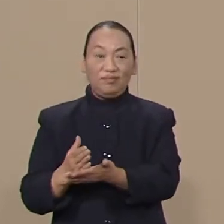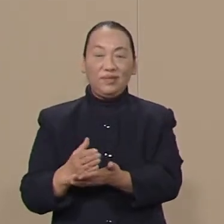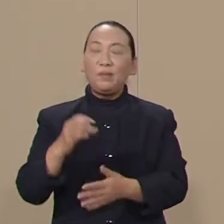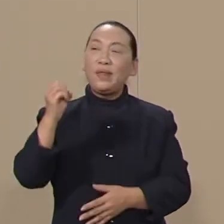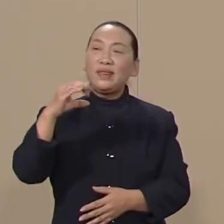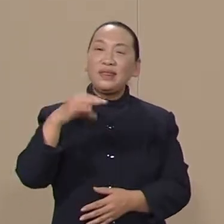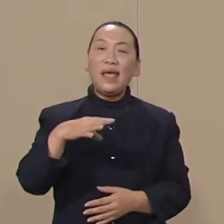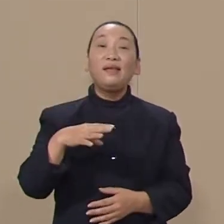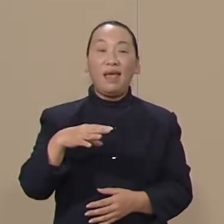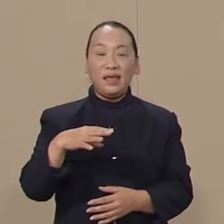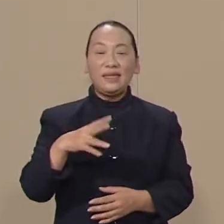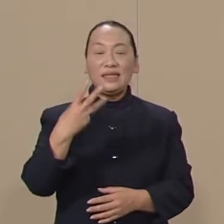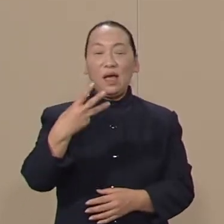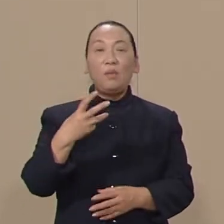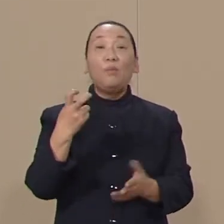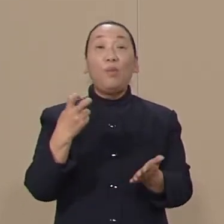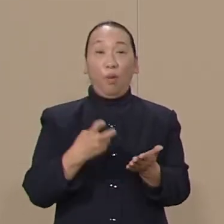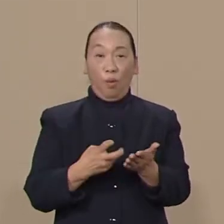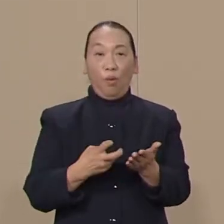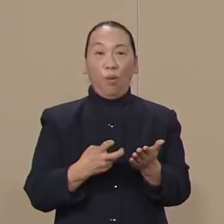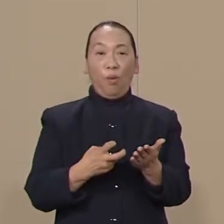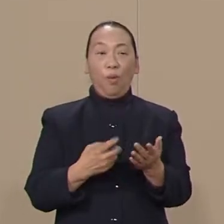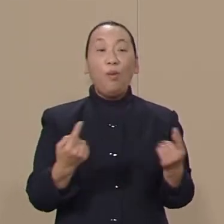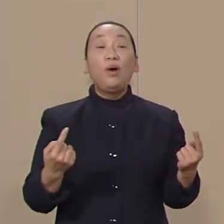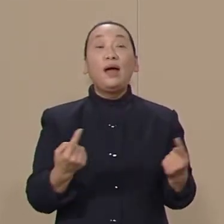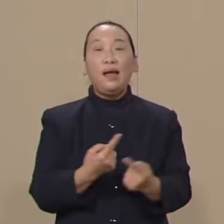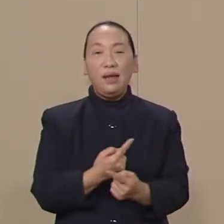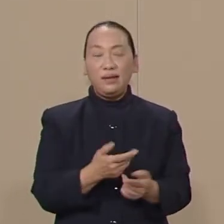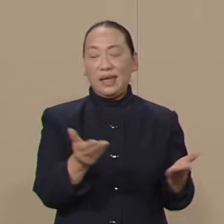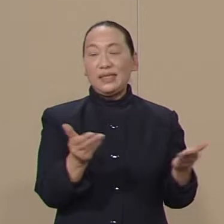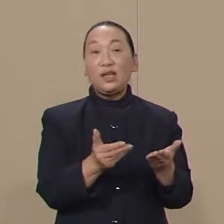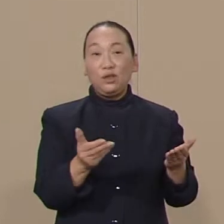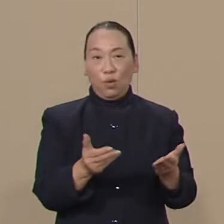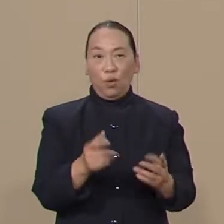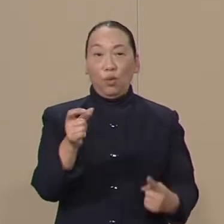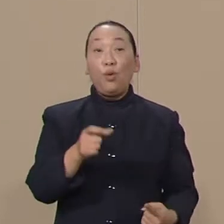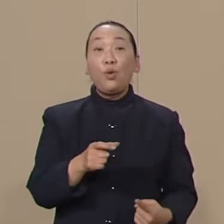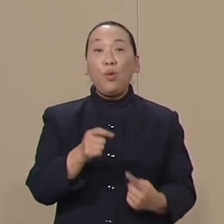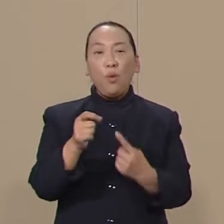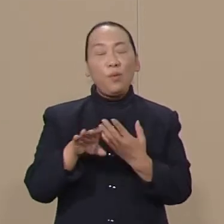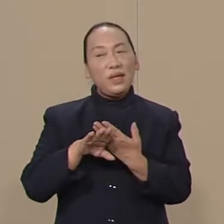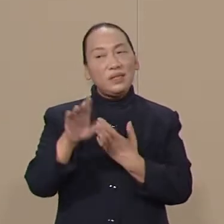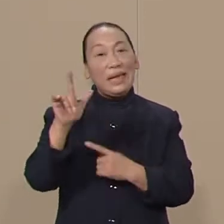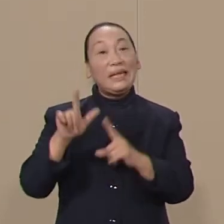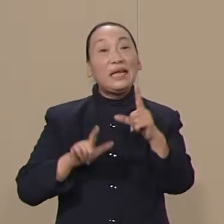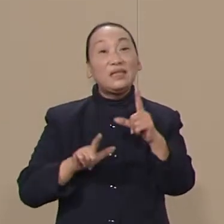原発立地県の産業や雇用を しっかり違う形で応援をしていく